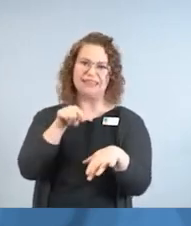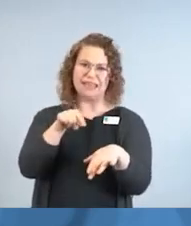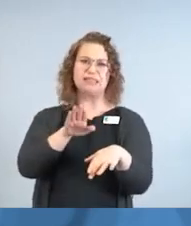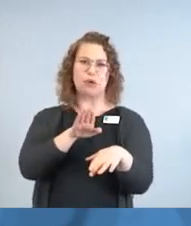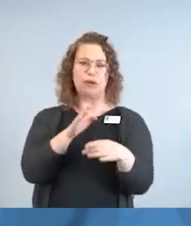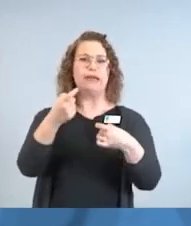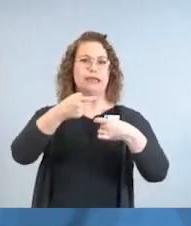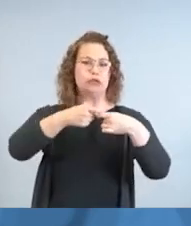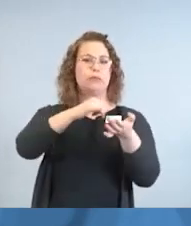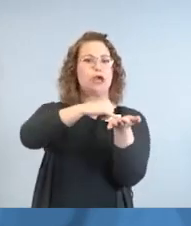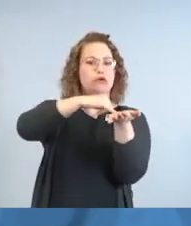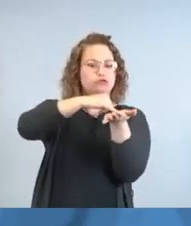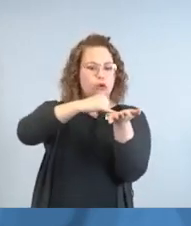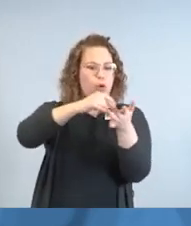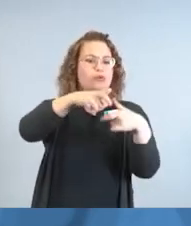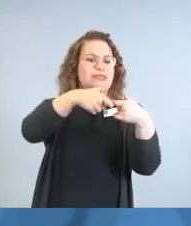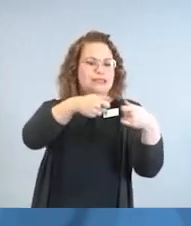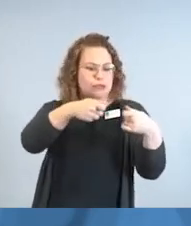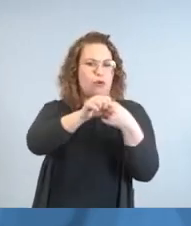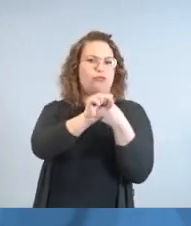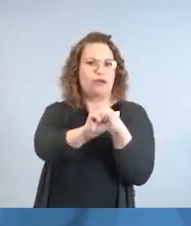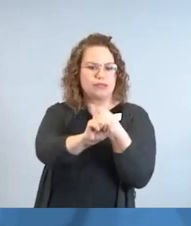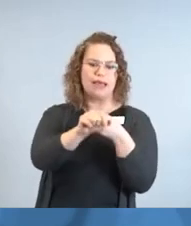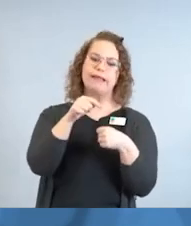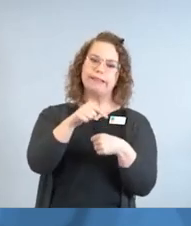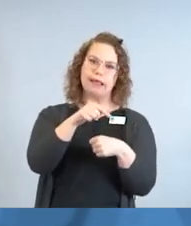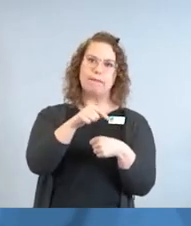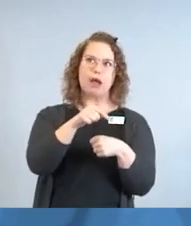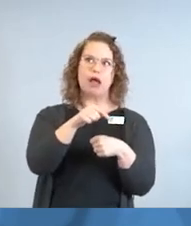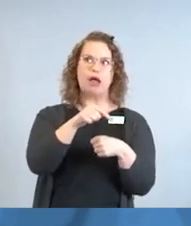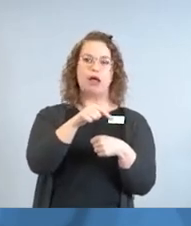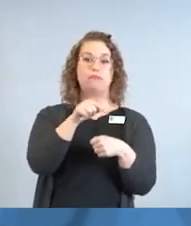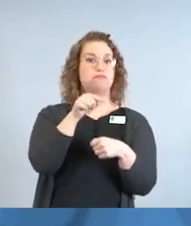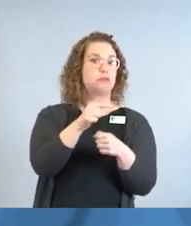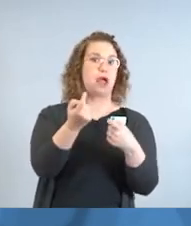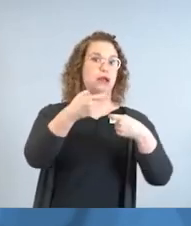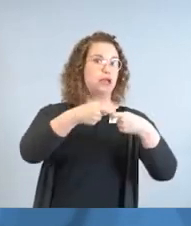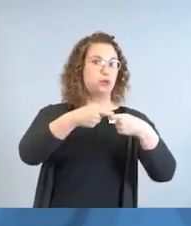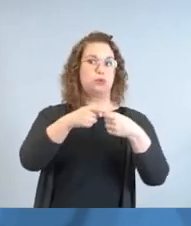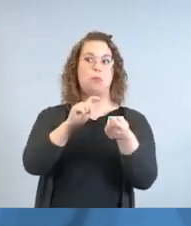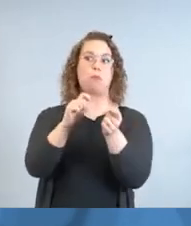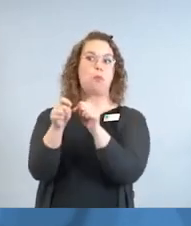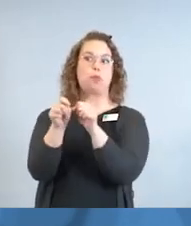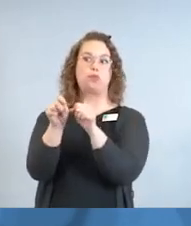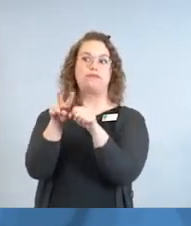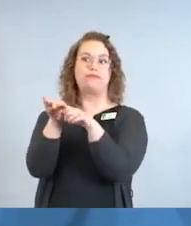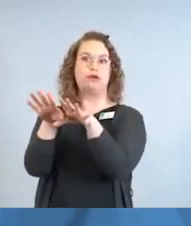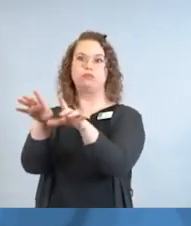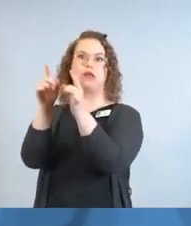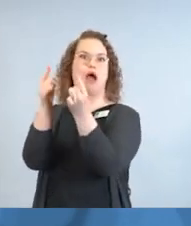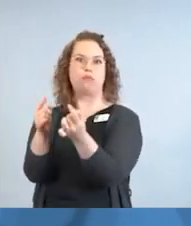Näyttää siltä, että siinä ei ole tapahtunut muutoksia muuntoviruksessa juurikaan oleellisissa kohdissa.